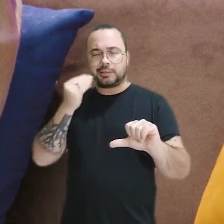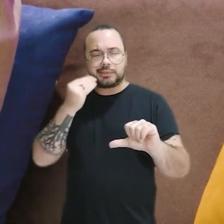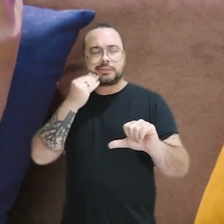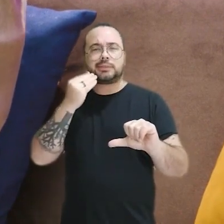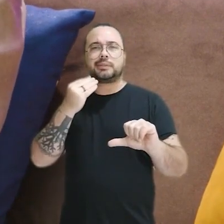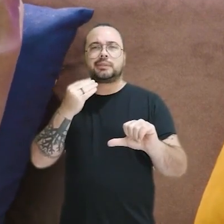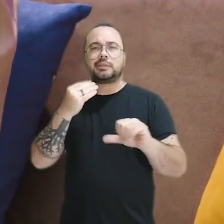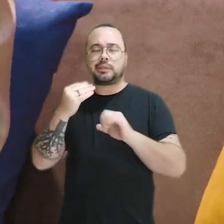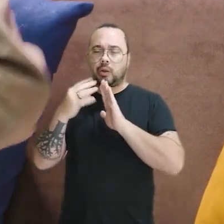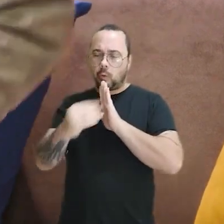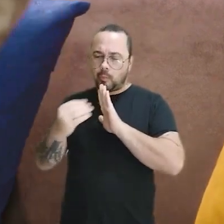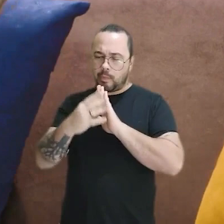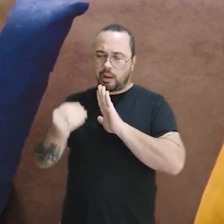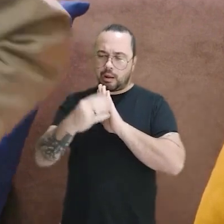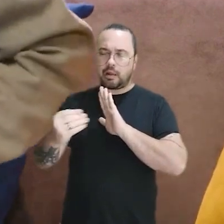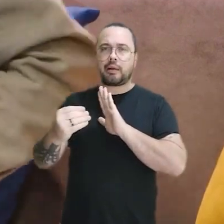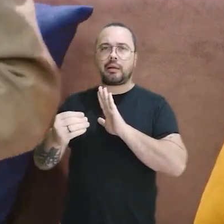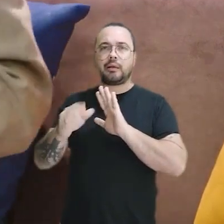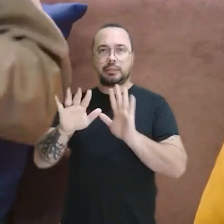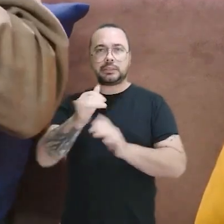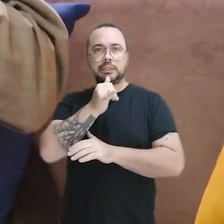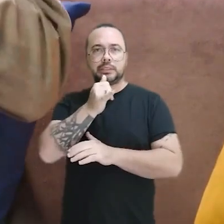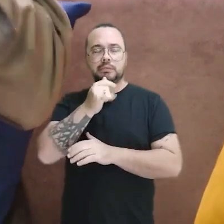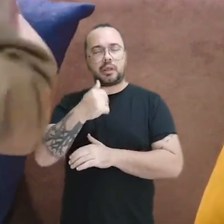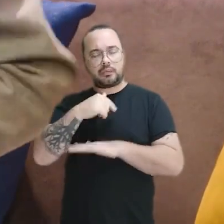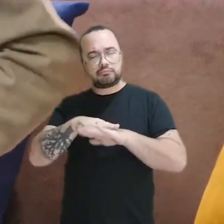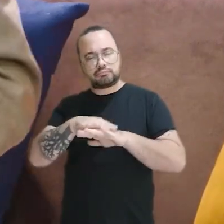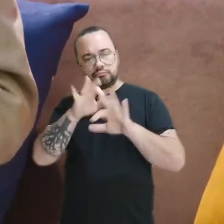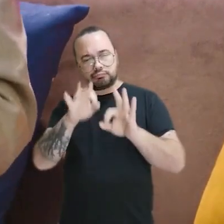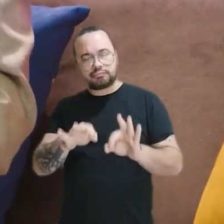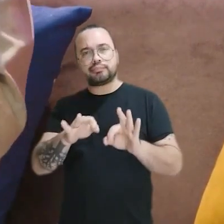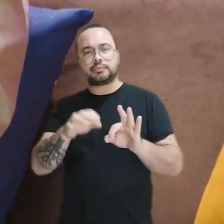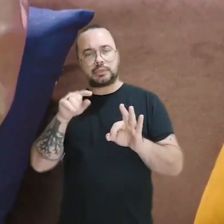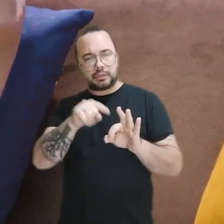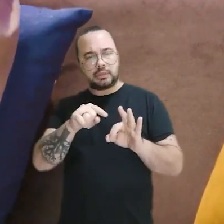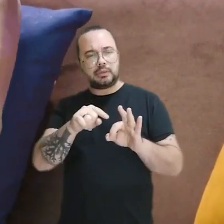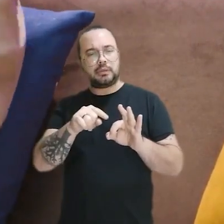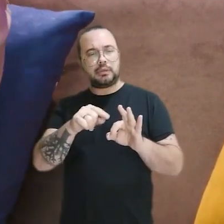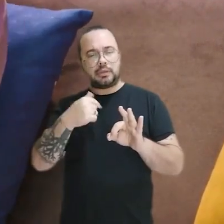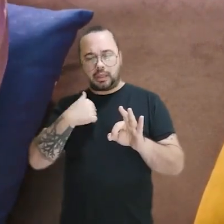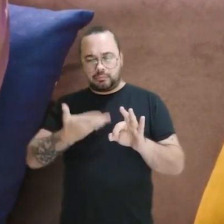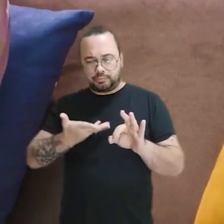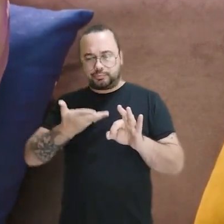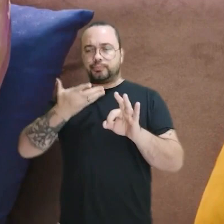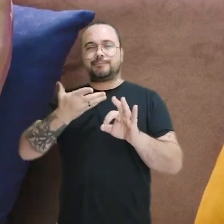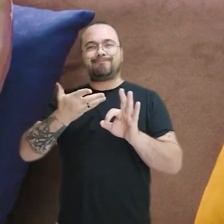Sabe? Como artista, assim. É tipo, uma coisa tua deu certo e aí aquela coisa, invés de te elevar, te prende. A partir daí,